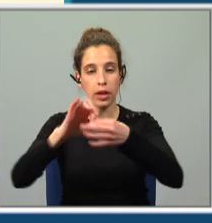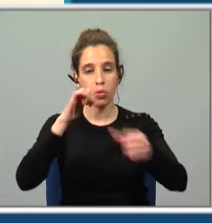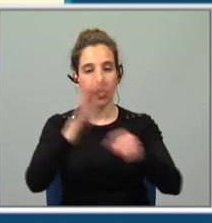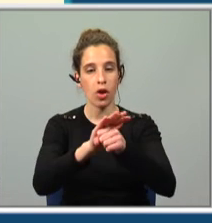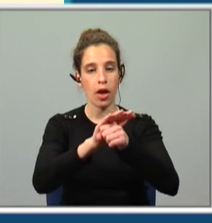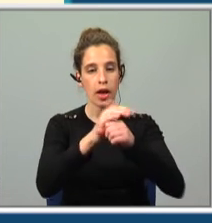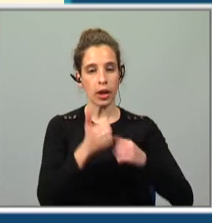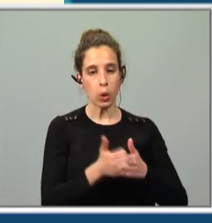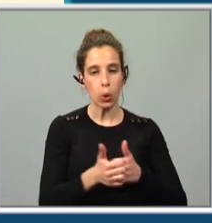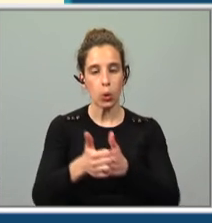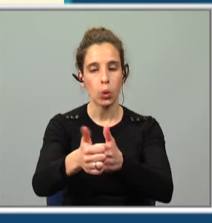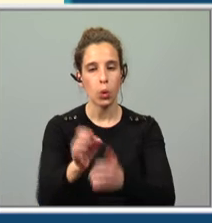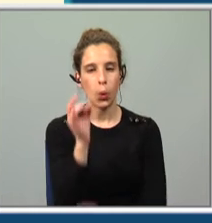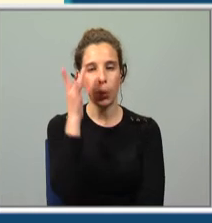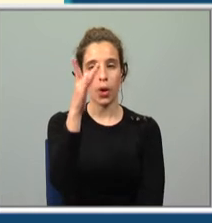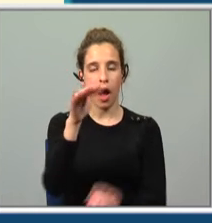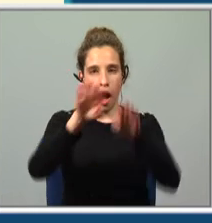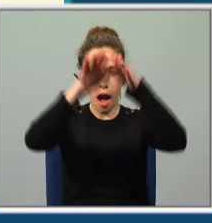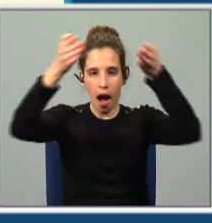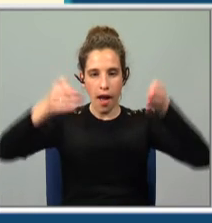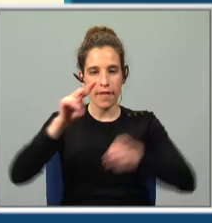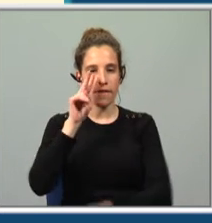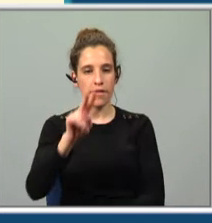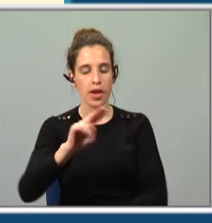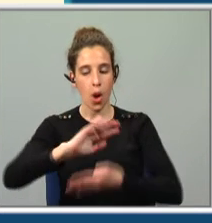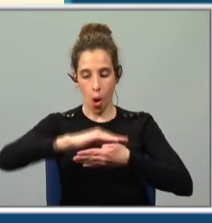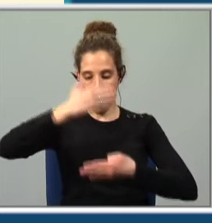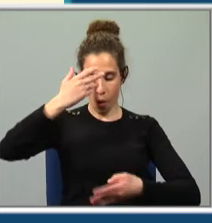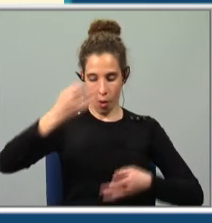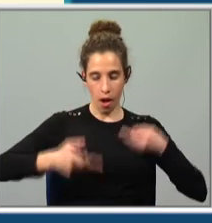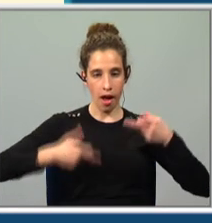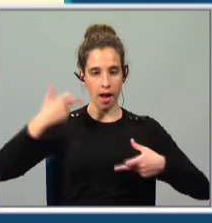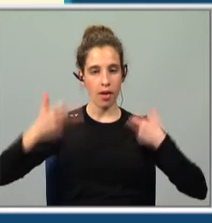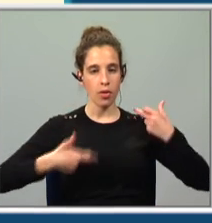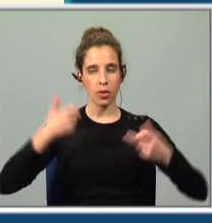aventurei a uma Gruta aí eles viram um gato tesouro indicado por um raio de sol 我冒險到那裡的一個山洞，他們看到了一個陽光指示的寶貓